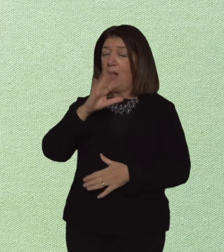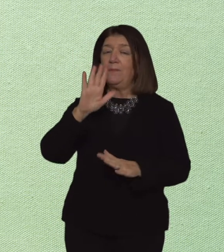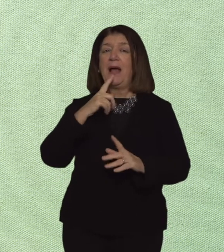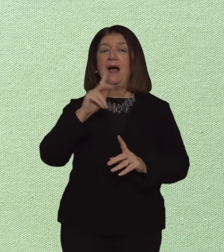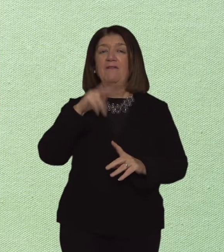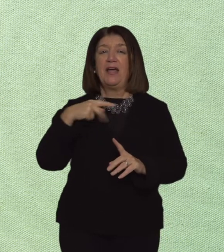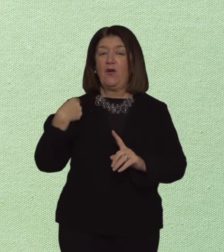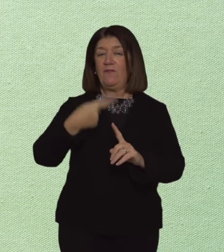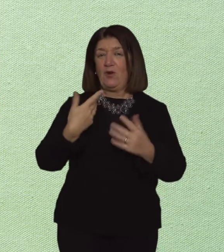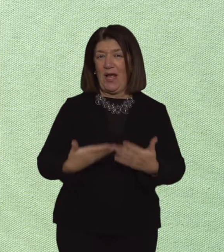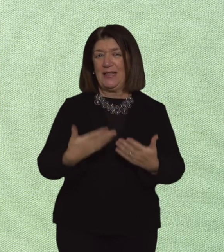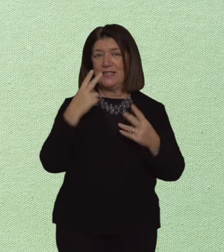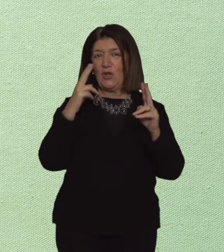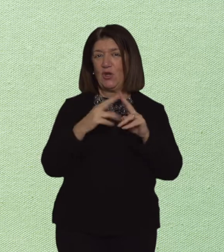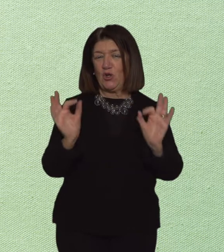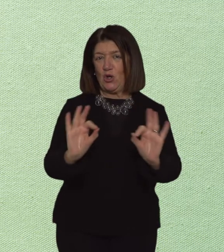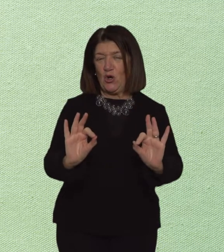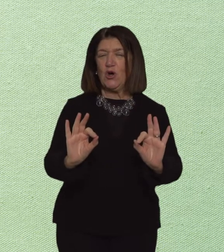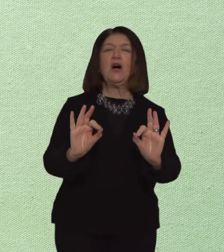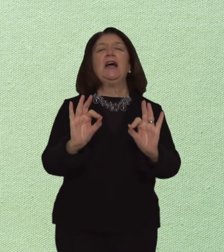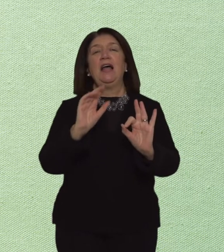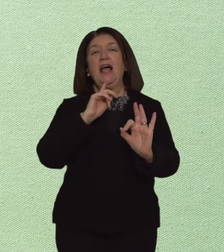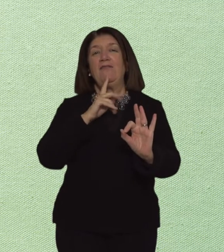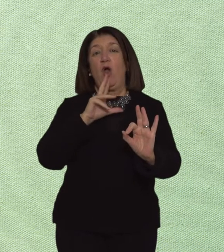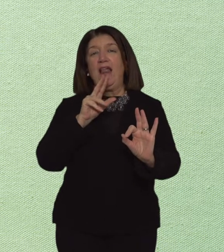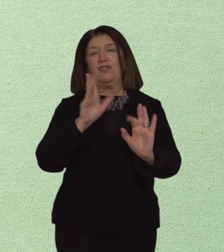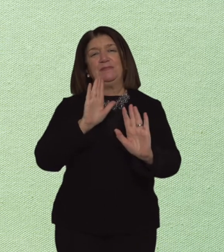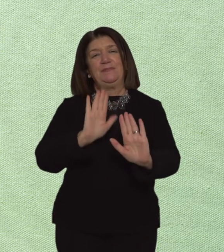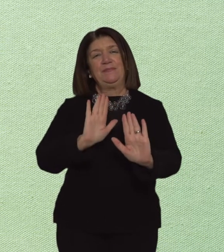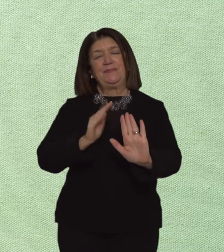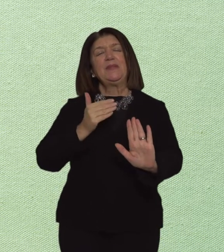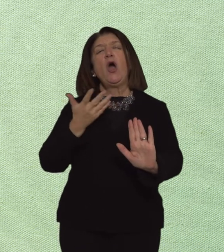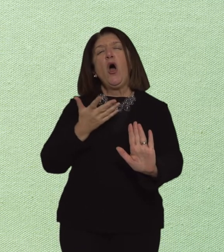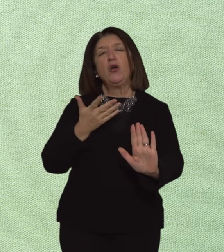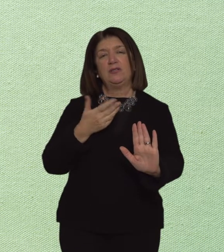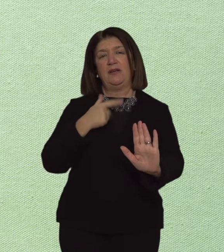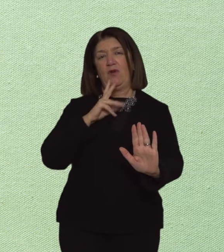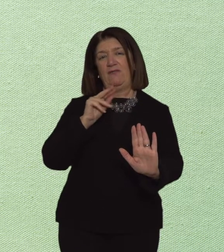nella nostra diciamo presentazione, è stato quello che al momento stiamo vivendo in un